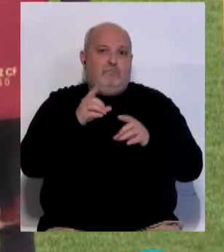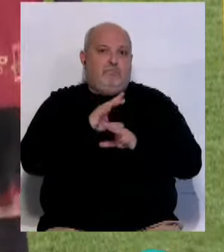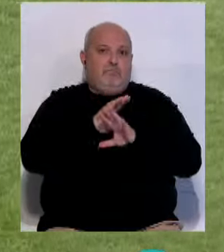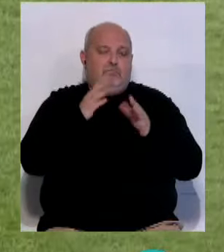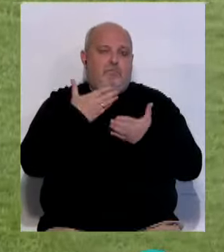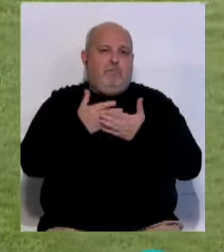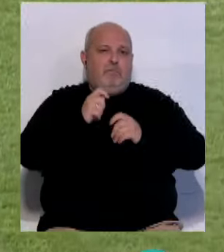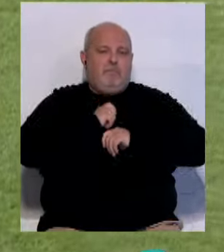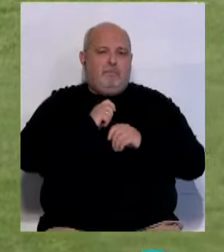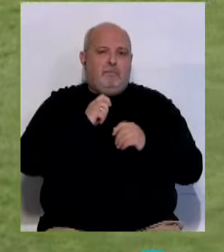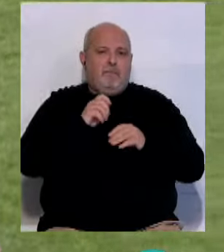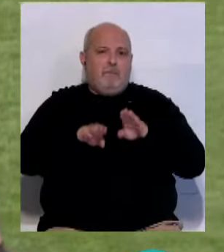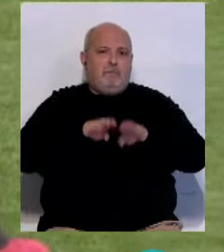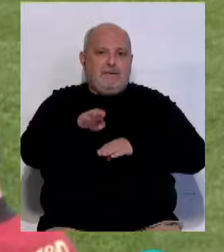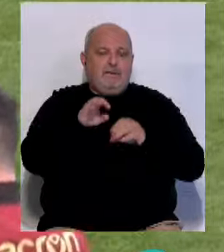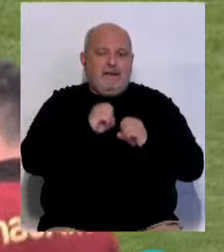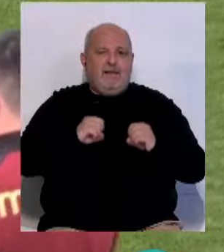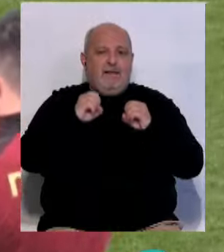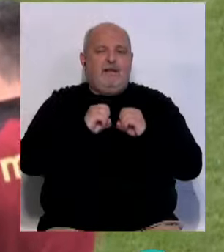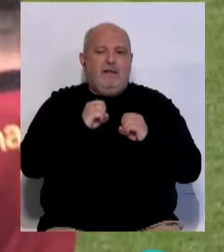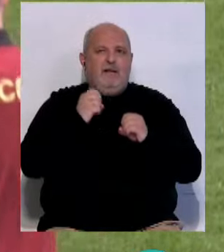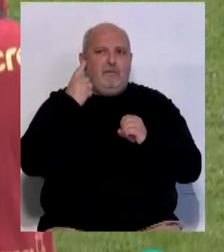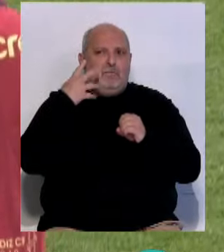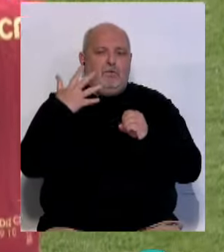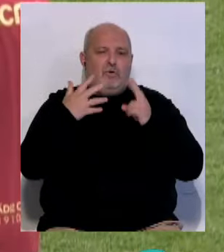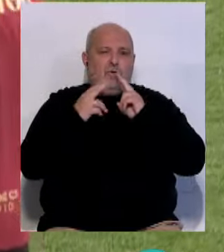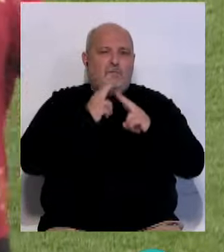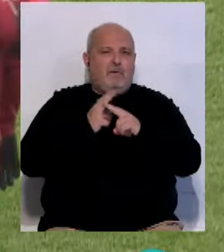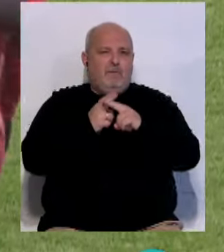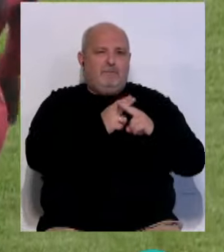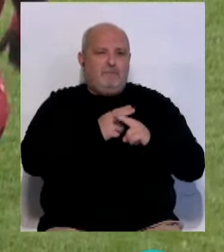dado ese paso adelante no venían nombres que es lo que muchas veces se le reclamaba al presidente que